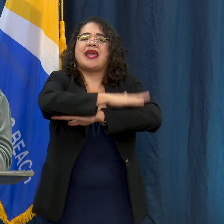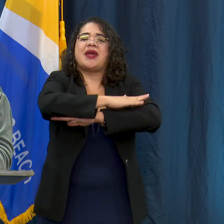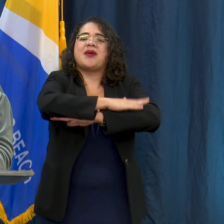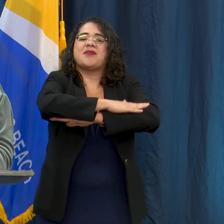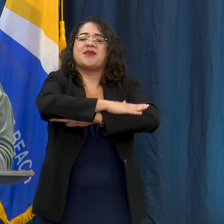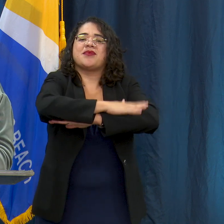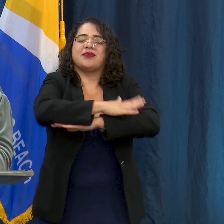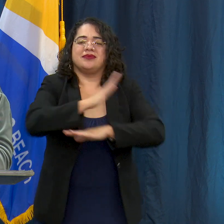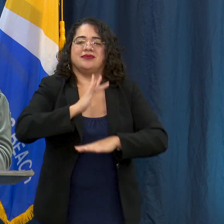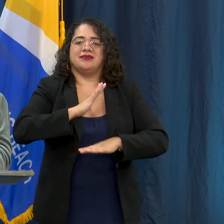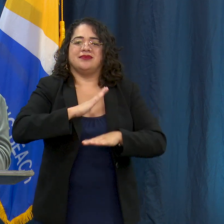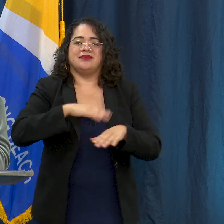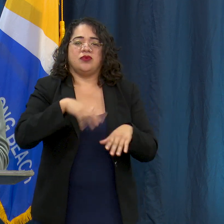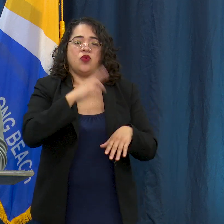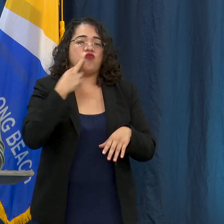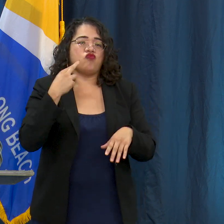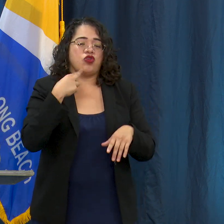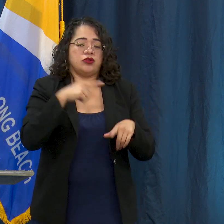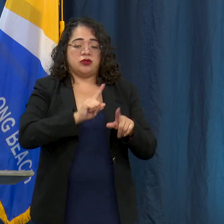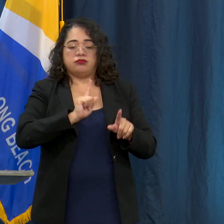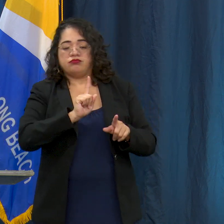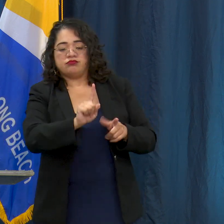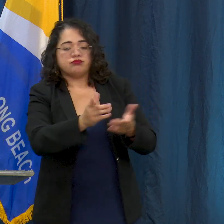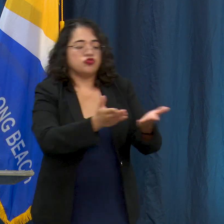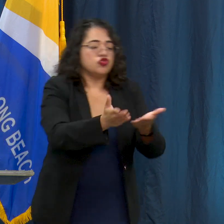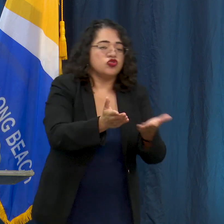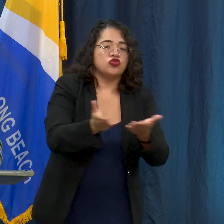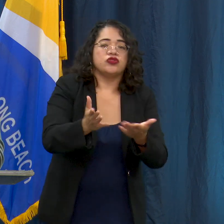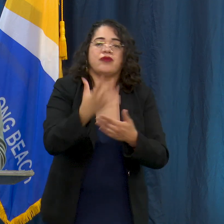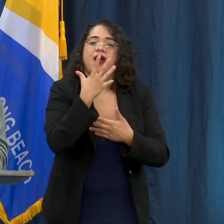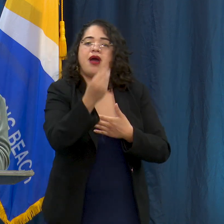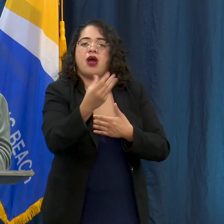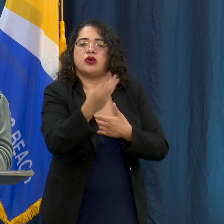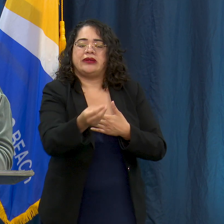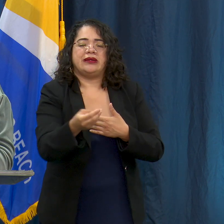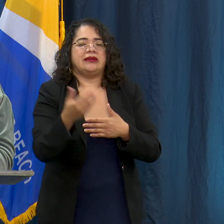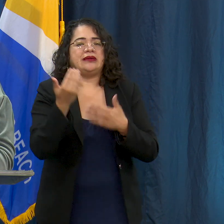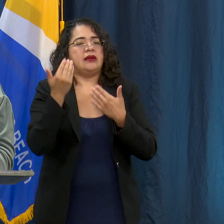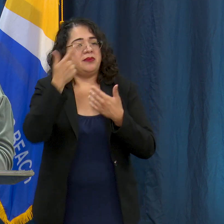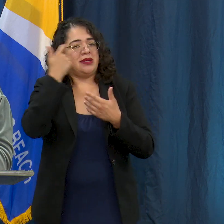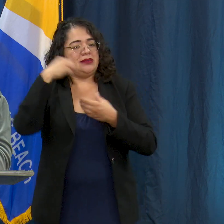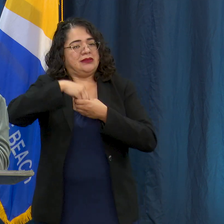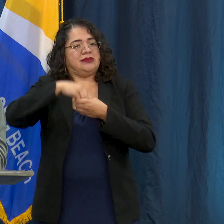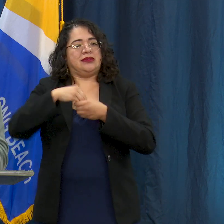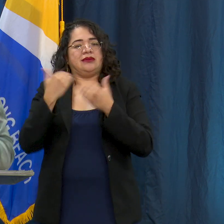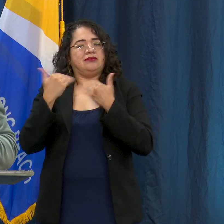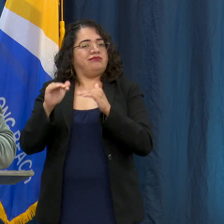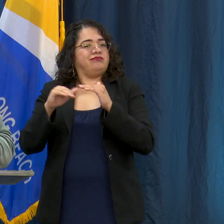Oeste co nami entos en las que es y plaza c Paseos estamos trabajando para